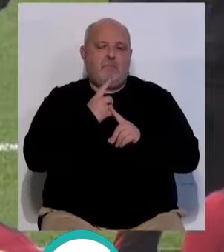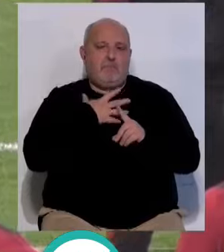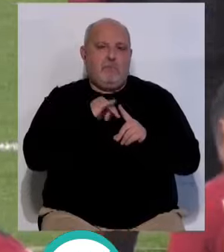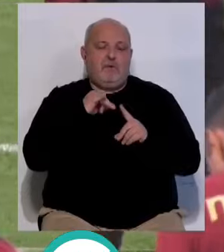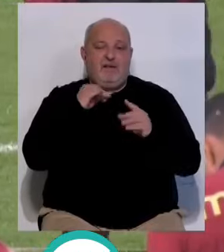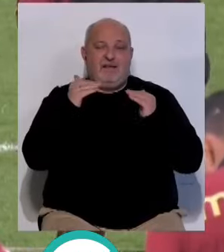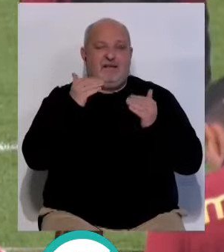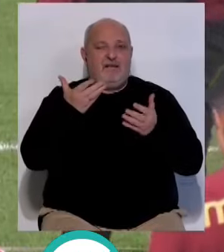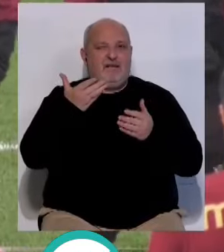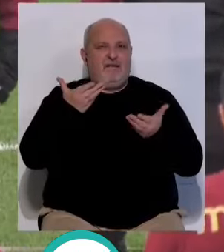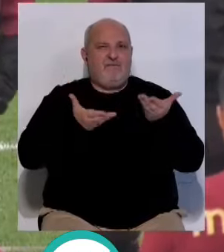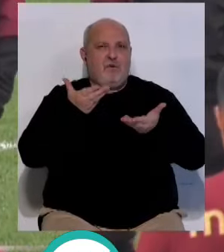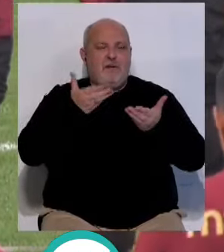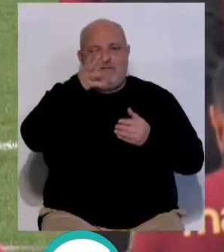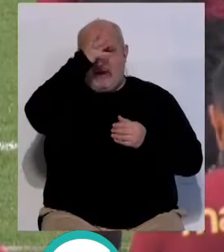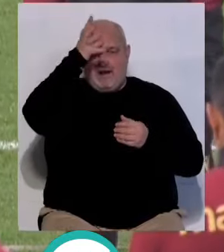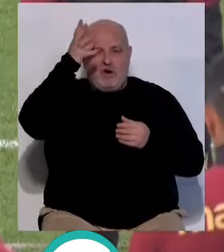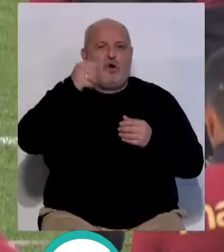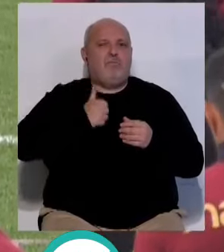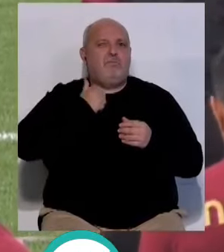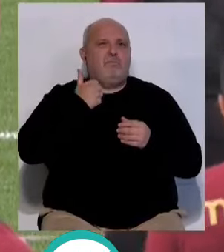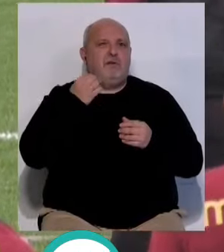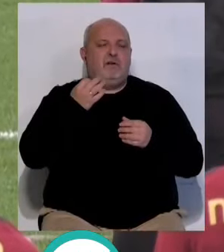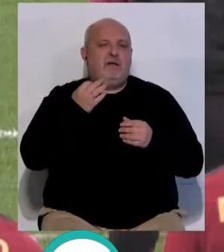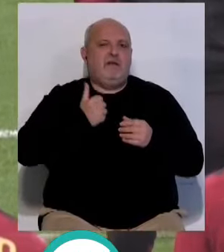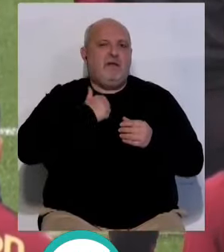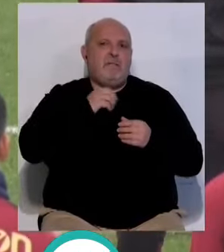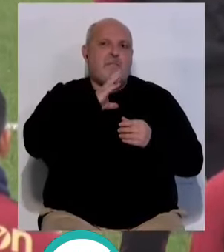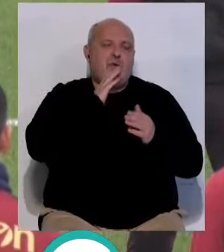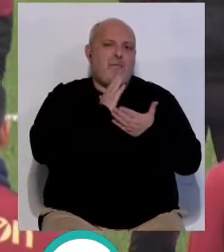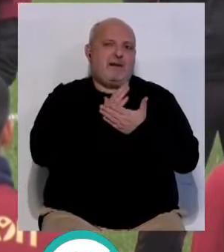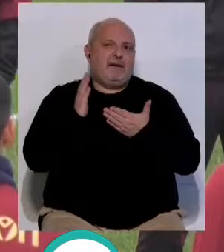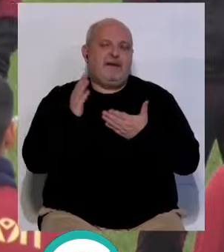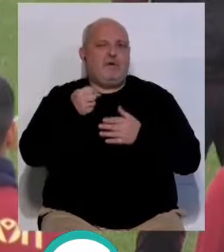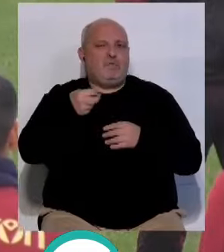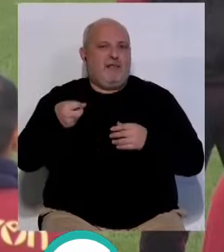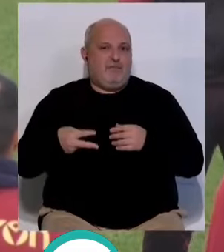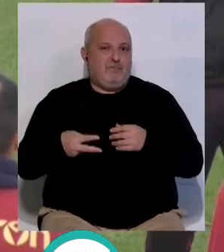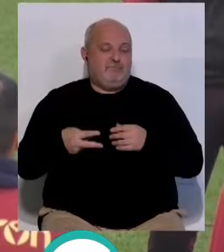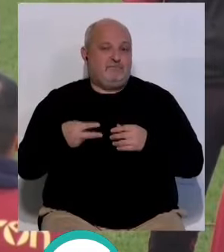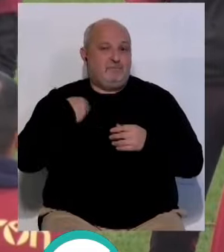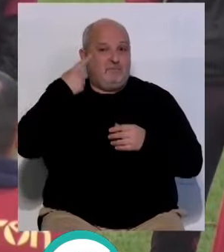Yo creo que es muy oportunista decir que fue malo viendo los resultados porque yo me recuerdo gente